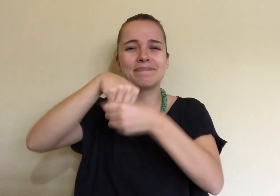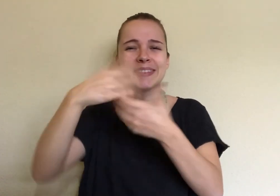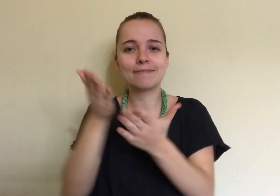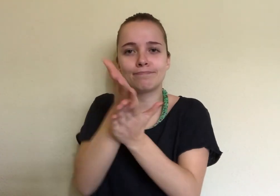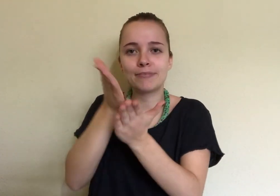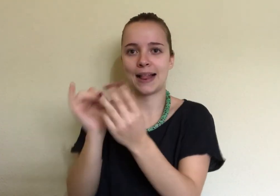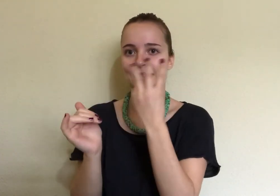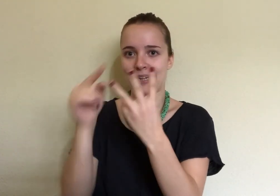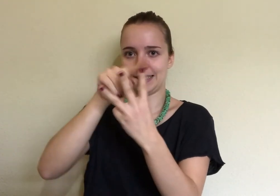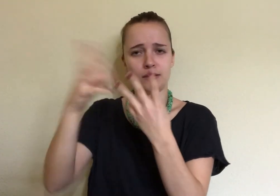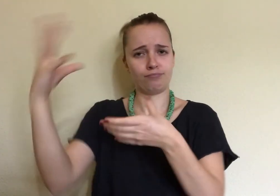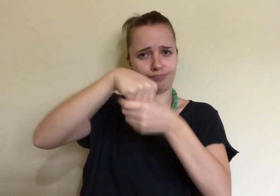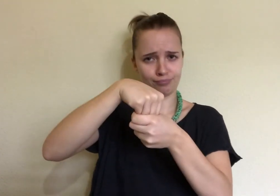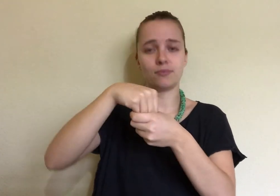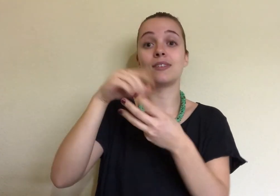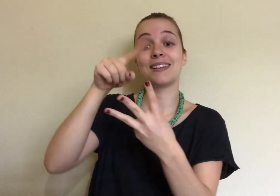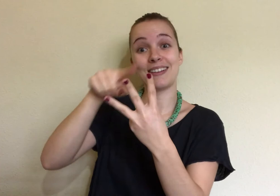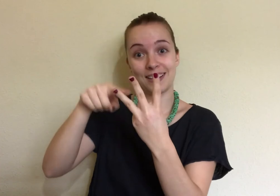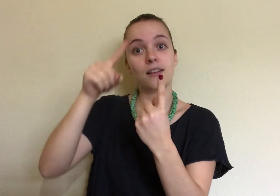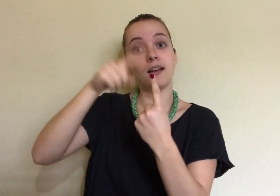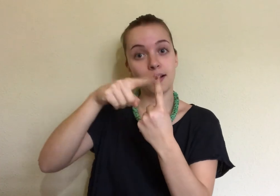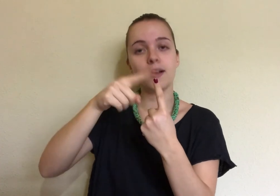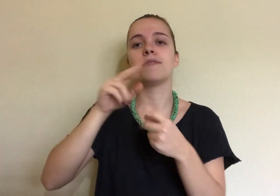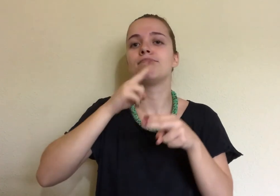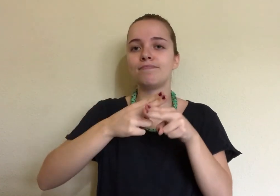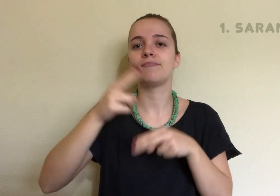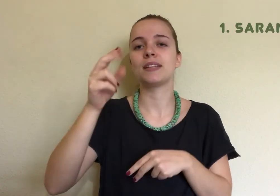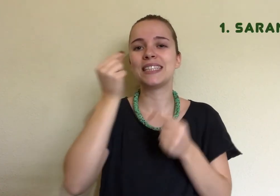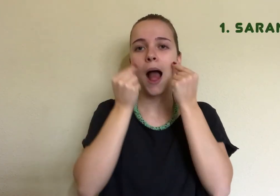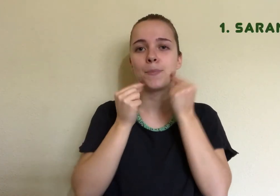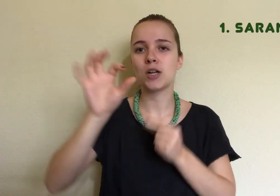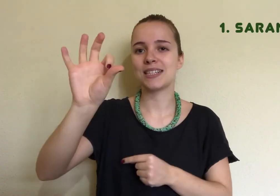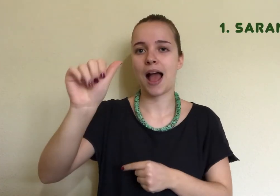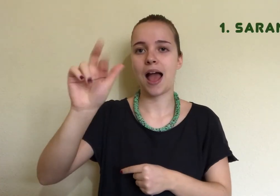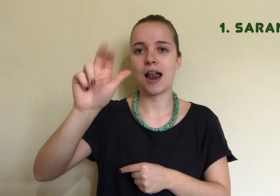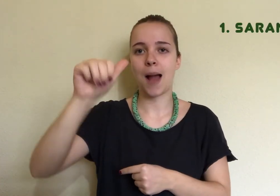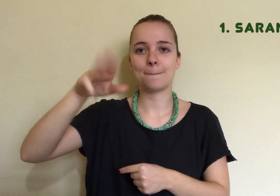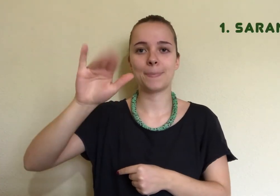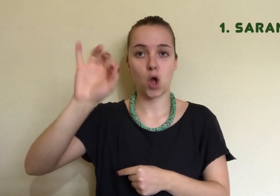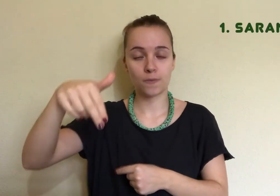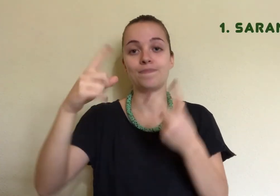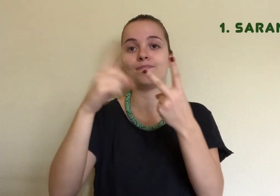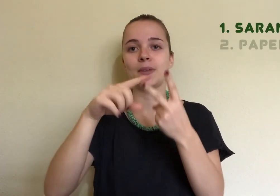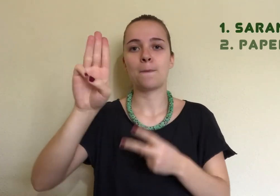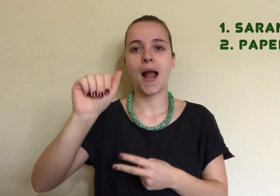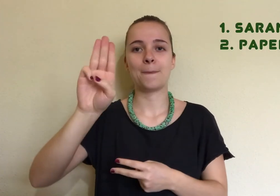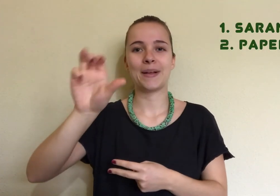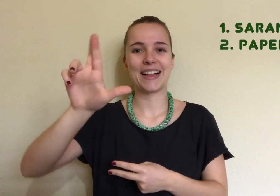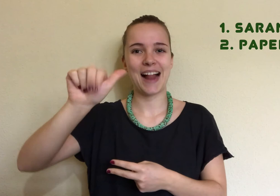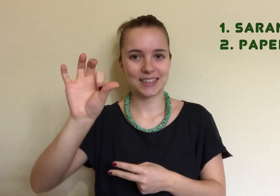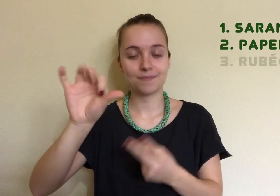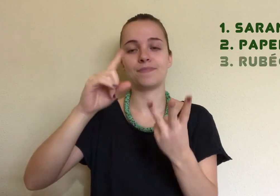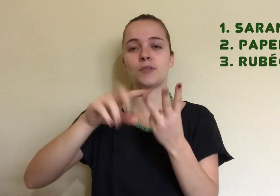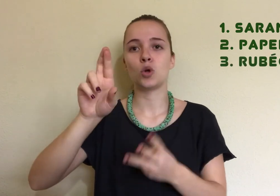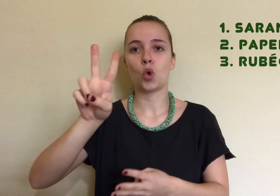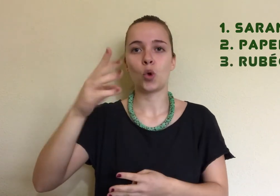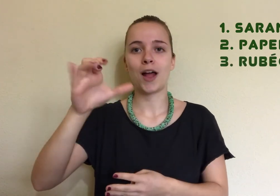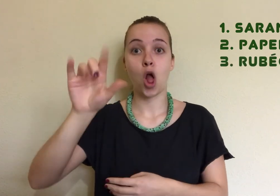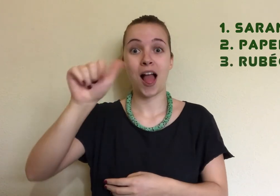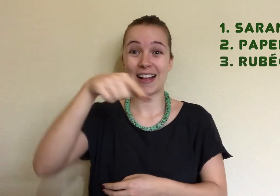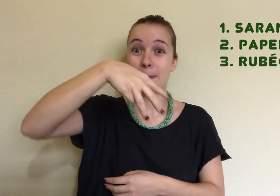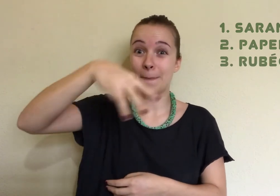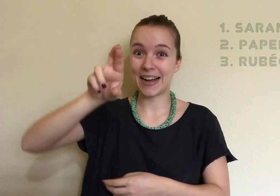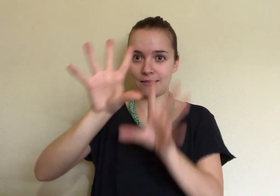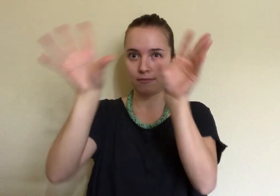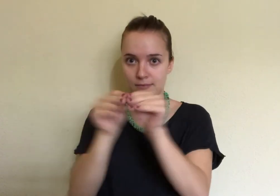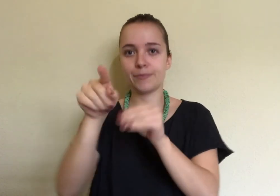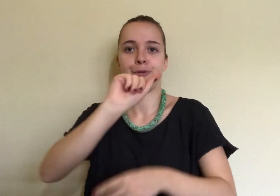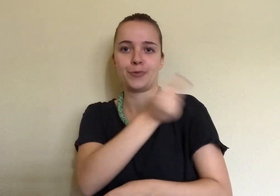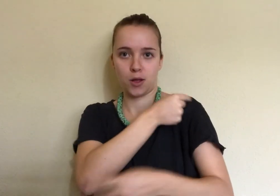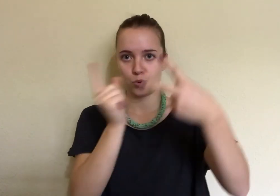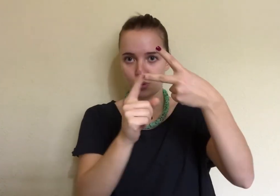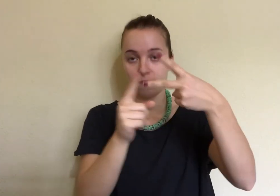El MMR significaría estar protegidos del sarampión, de paperas y de la rubéola.